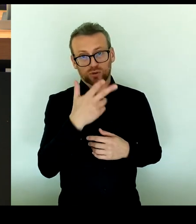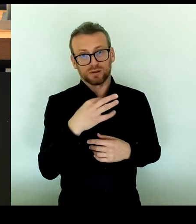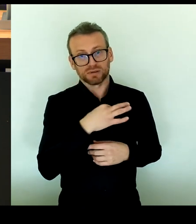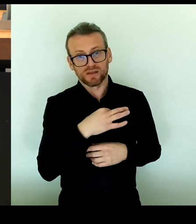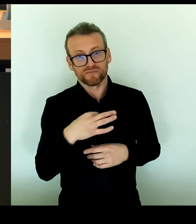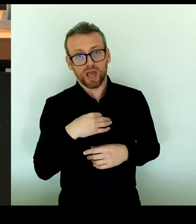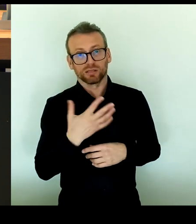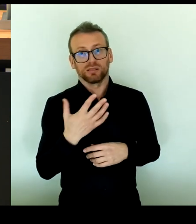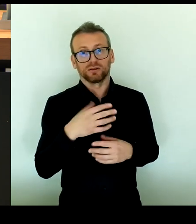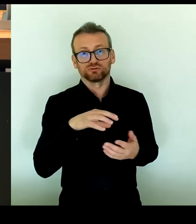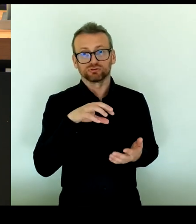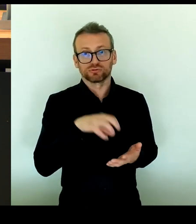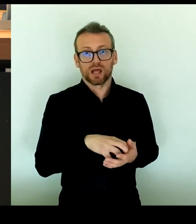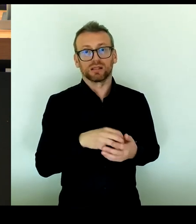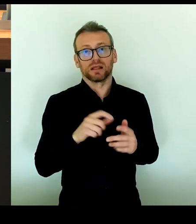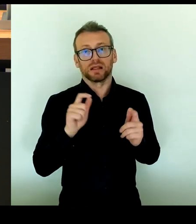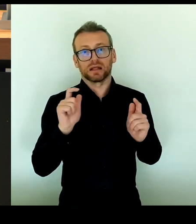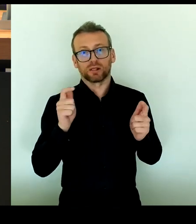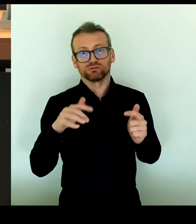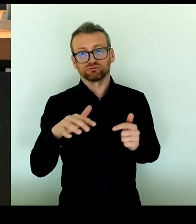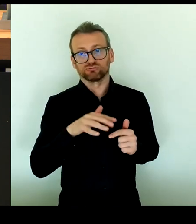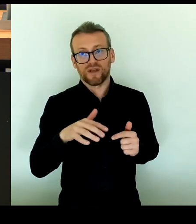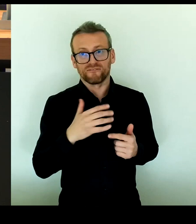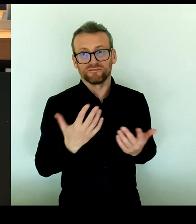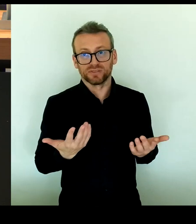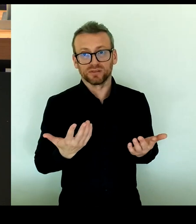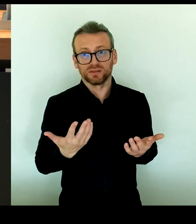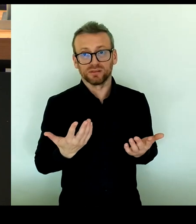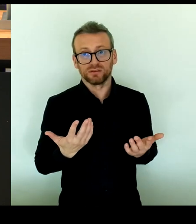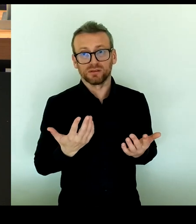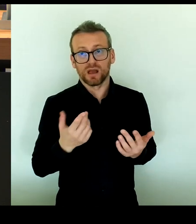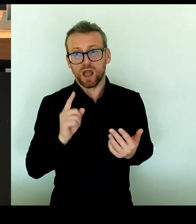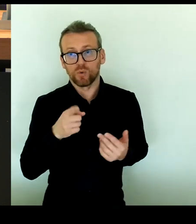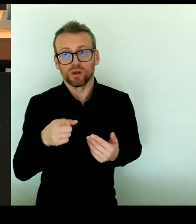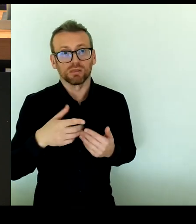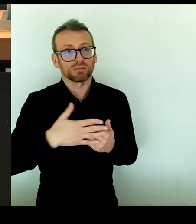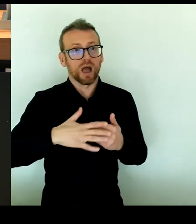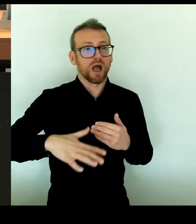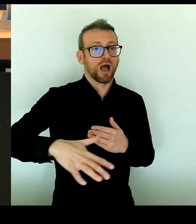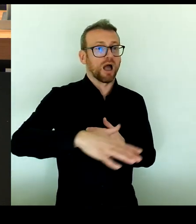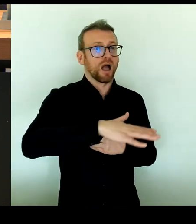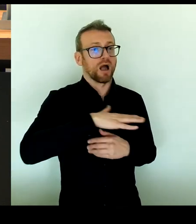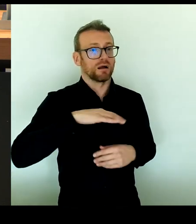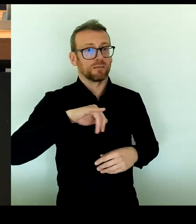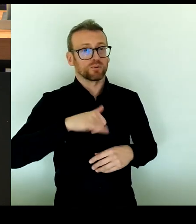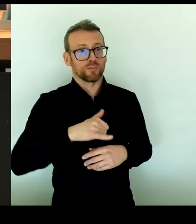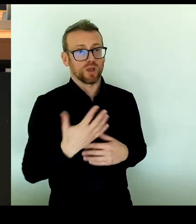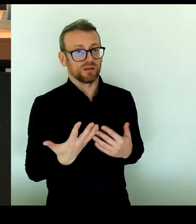bevorzugen, dass diejenigen bevorzugen soll, gegenüber denjenigen, bei denen die Verkehrsinfrastruktur erst